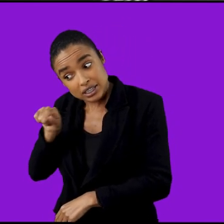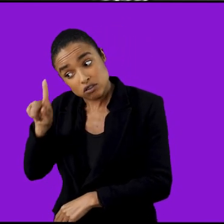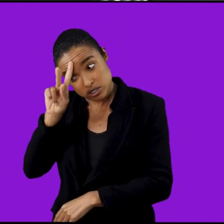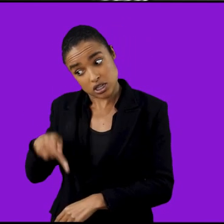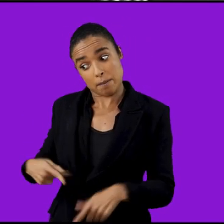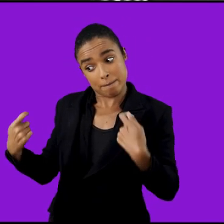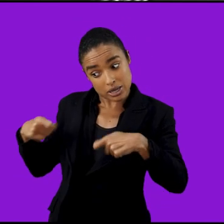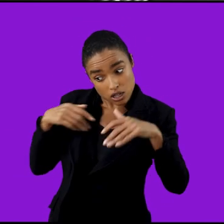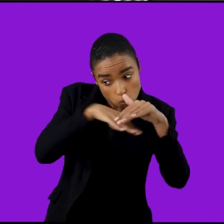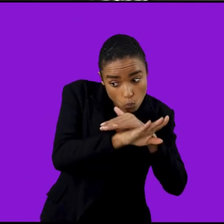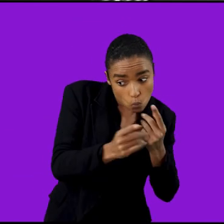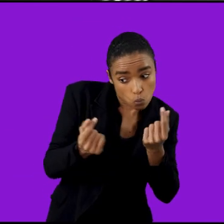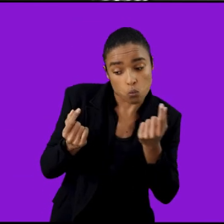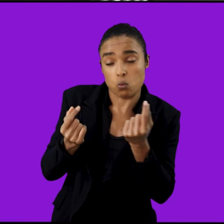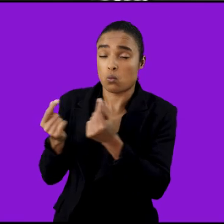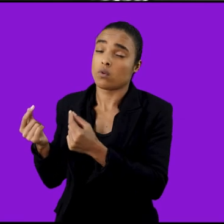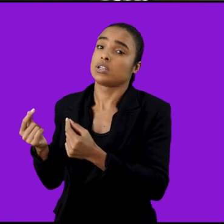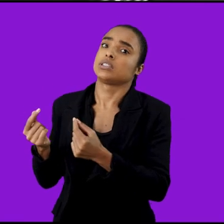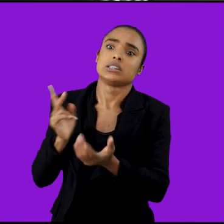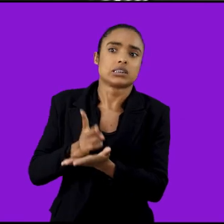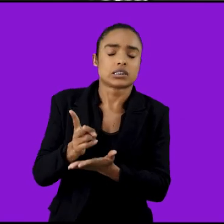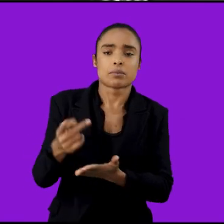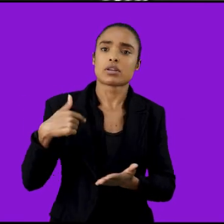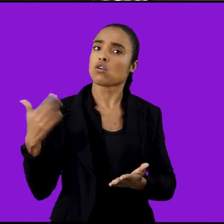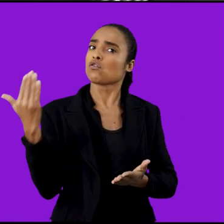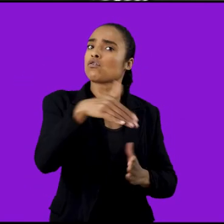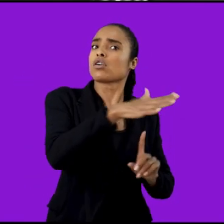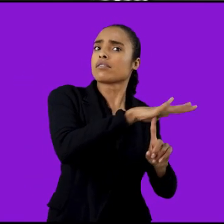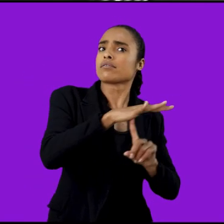Adriana. Se coloca no seu lugar, garota”. Aí depois com o tempo, com a Feira Preta,